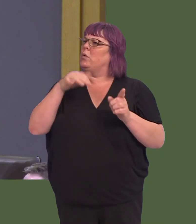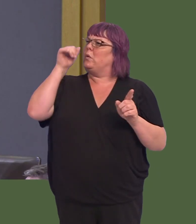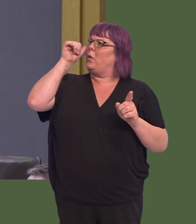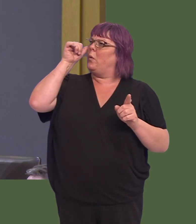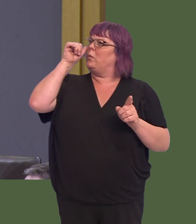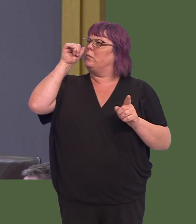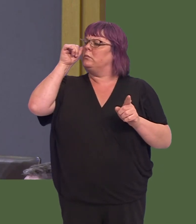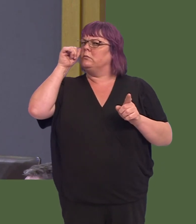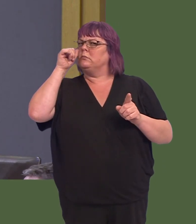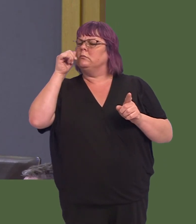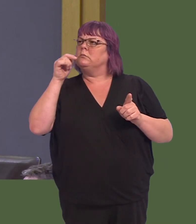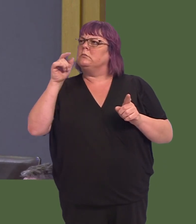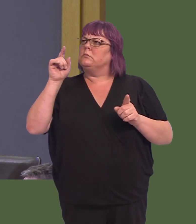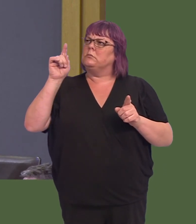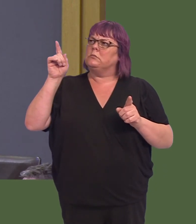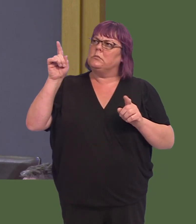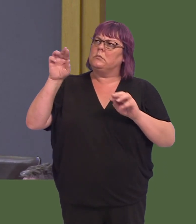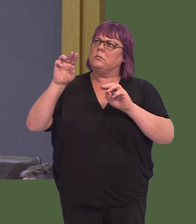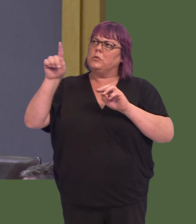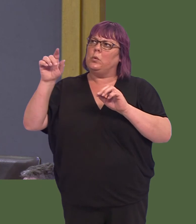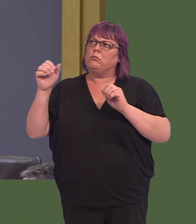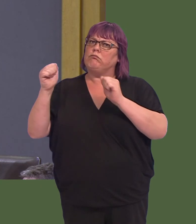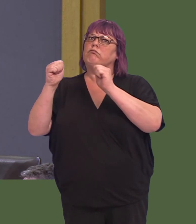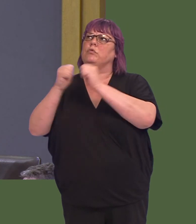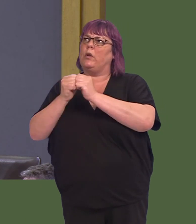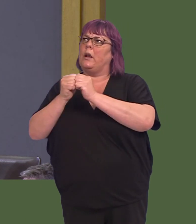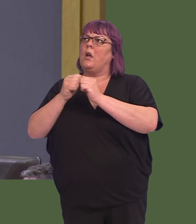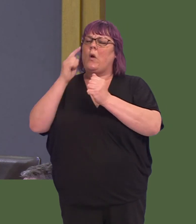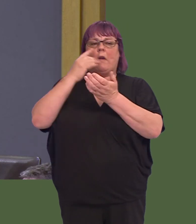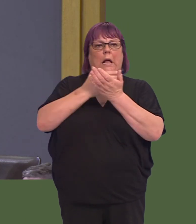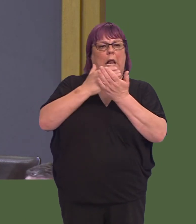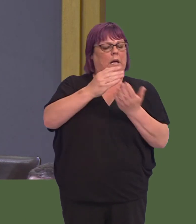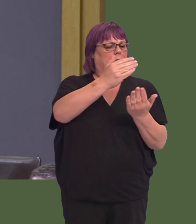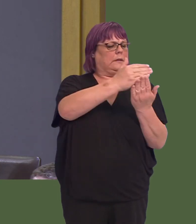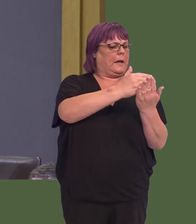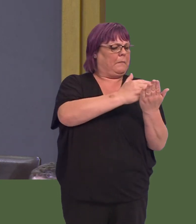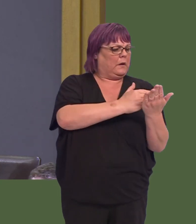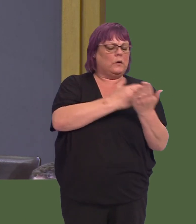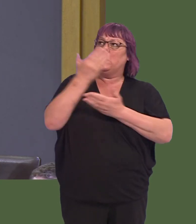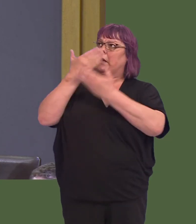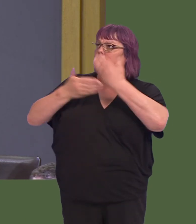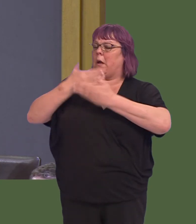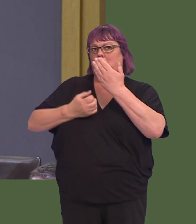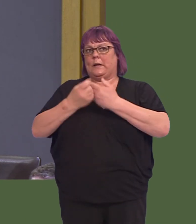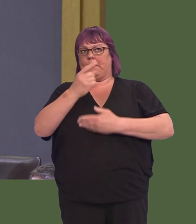i gael ymrwymiad gennych chi heddiw y cawn ni ddatganiad clir yn dangos y cynnydd ar y mater yma, os gwelwch yn dda.